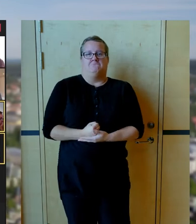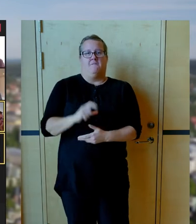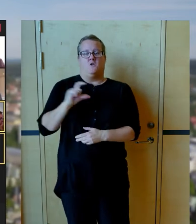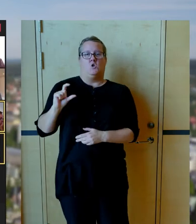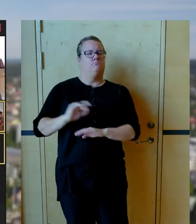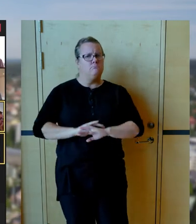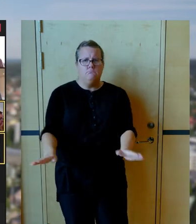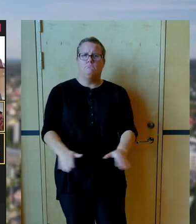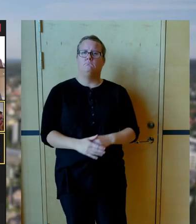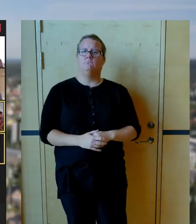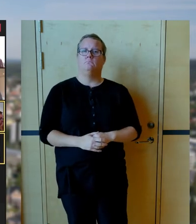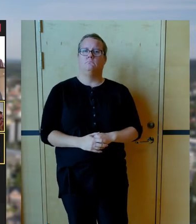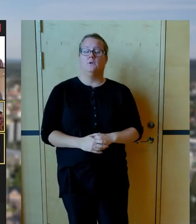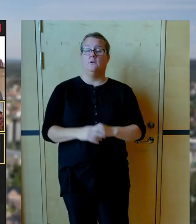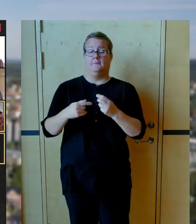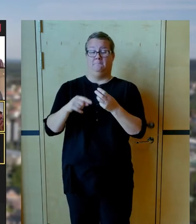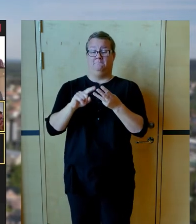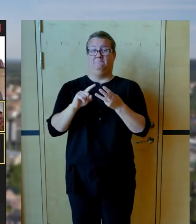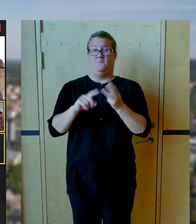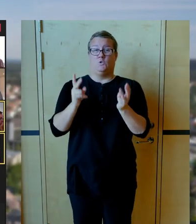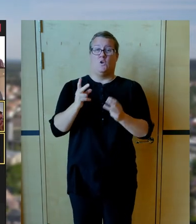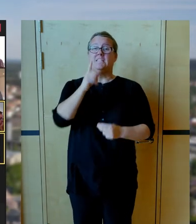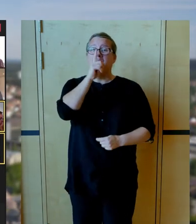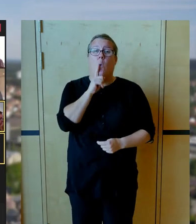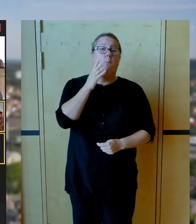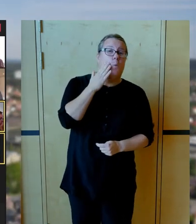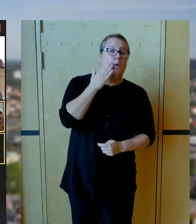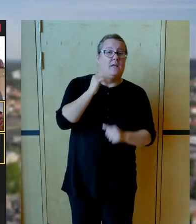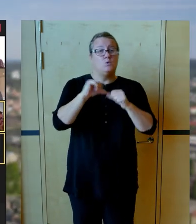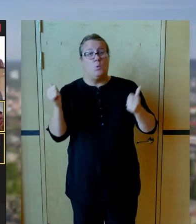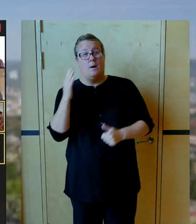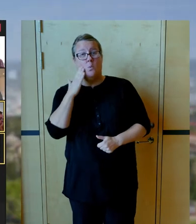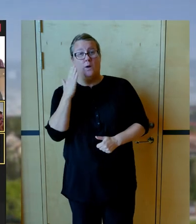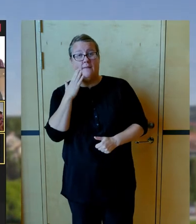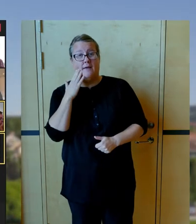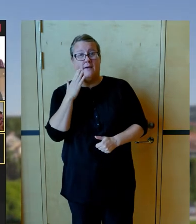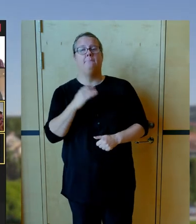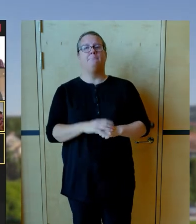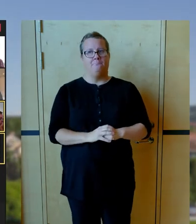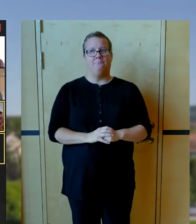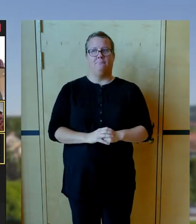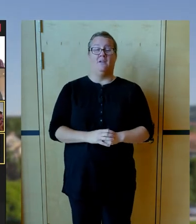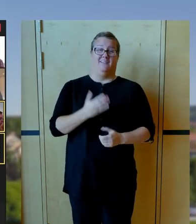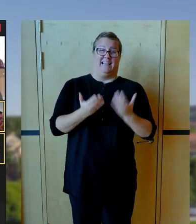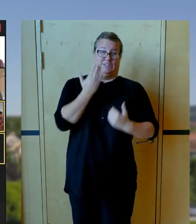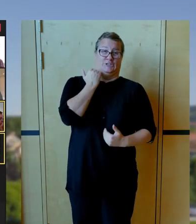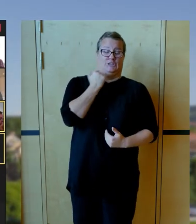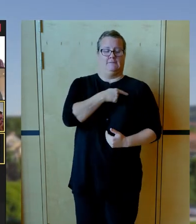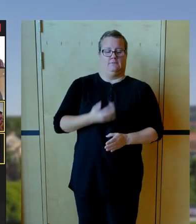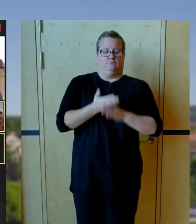Sen är det frågan om det kokar små boende Stora boende osv För inte så länge sedan Vi byggde tre boende uppe på Morö Backe